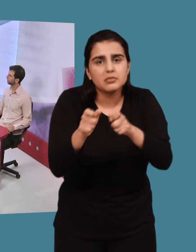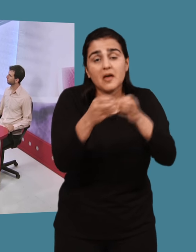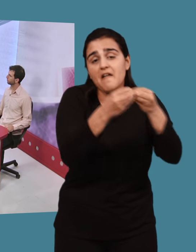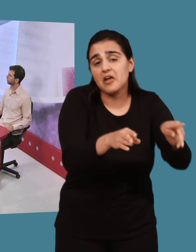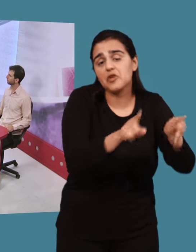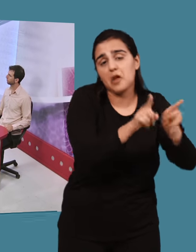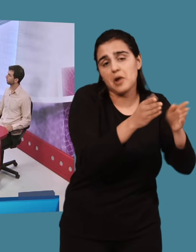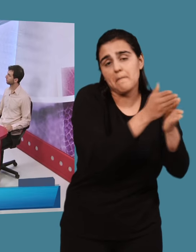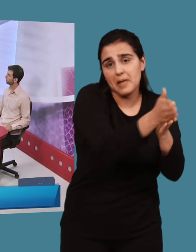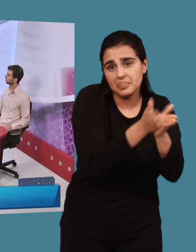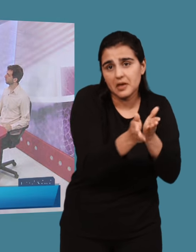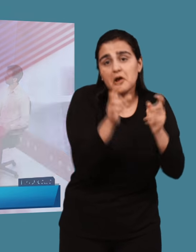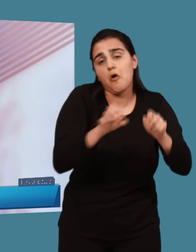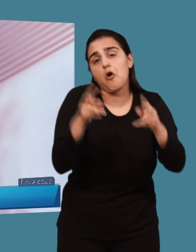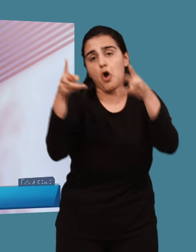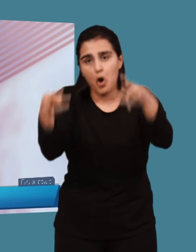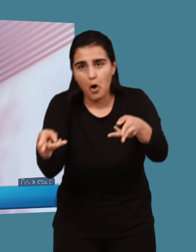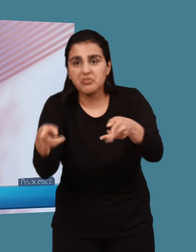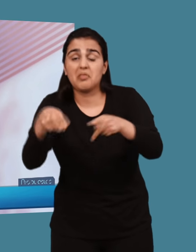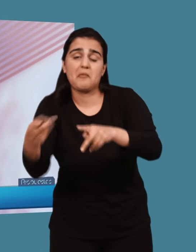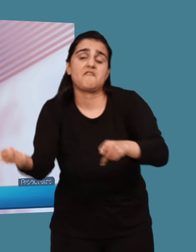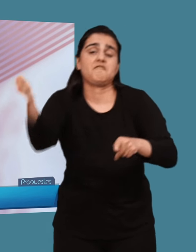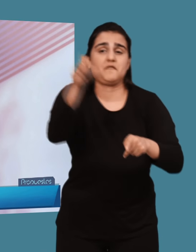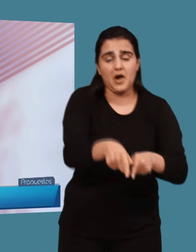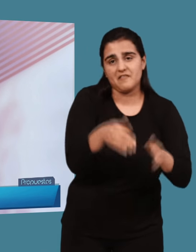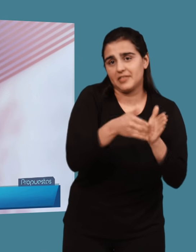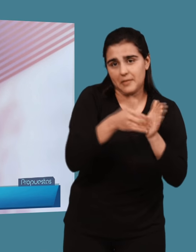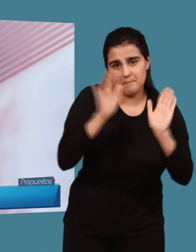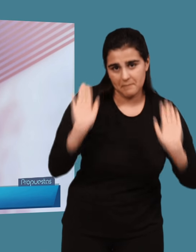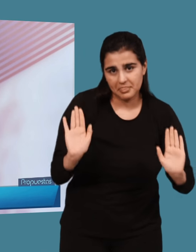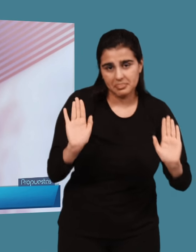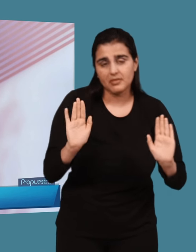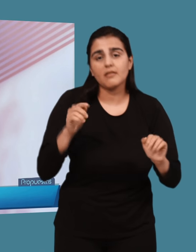dejan de cursar, o suspenden durante un tiempo y luego retornar a la formación,